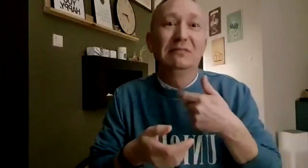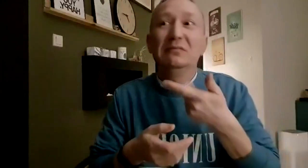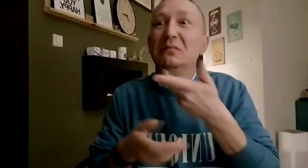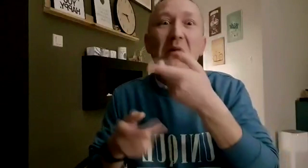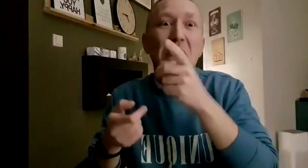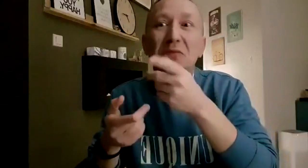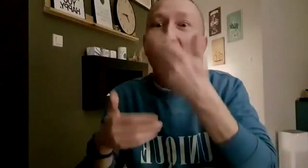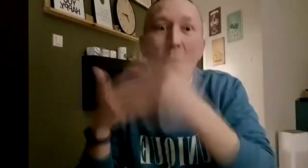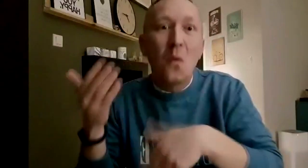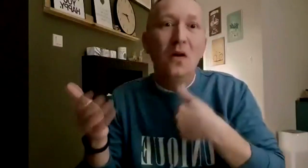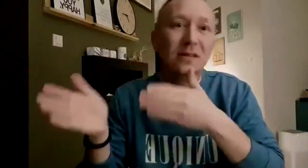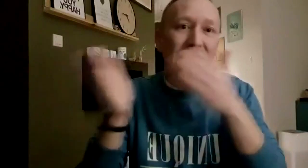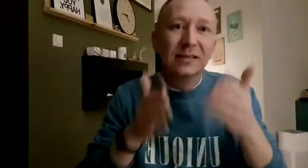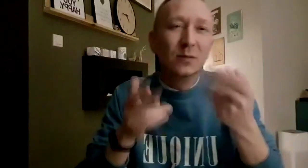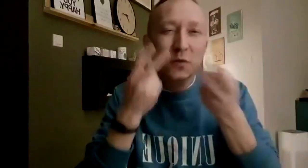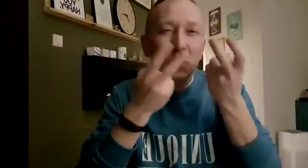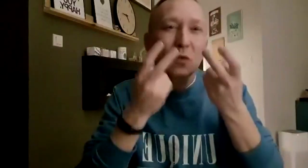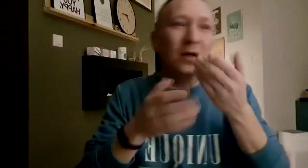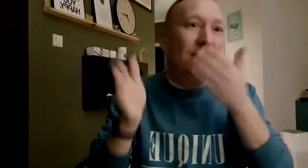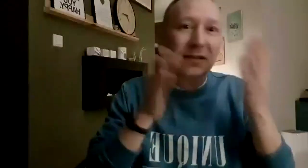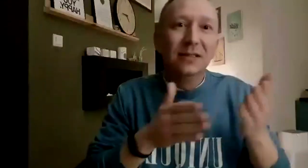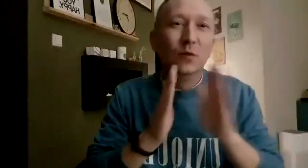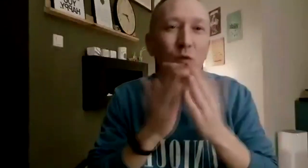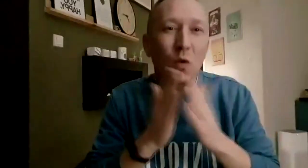Mam ich sporo, nawet jeśli skończę, to znajdę następne.